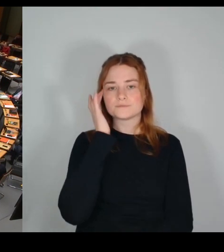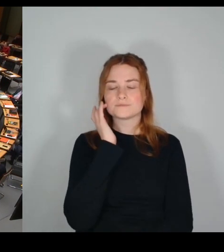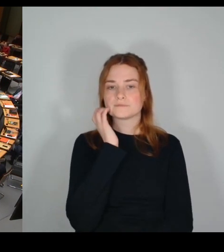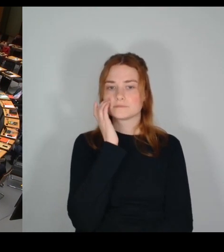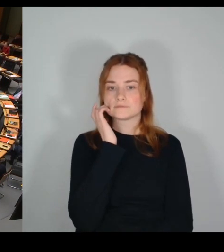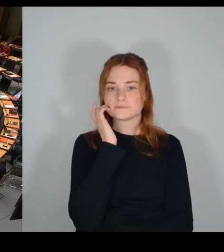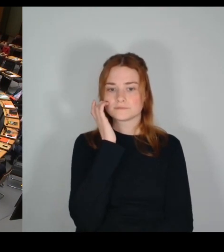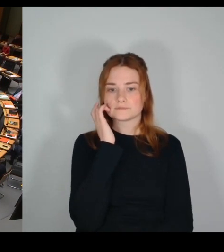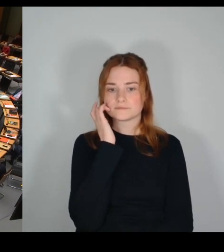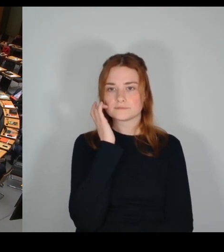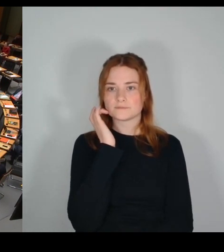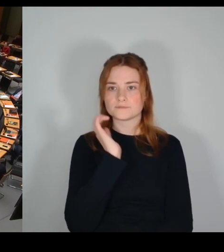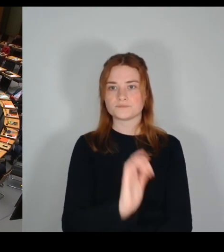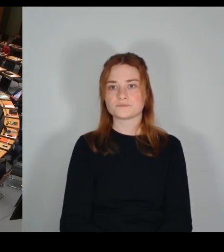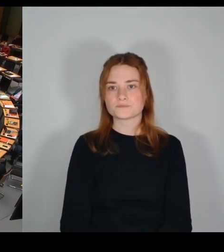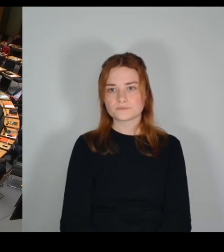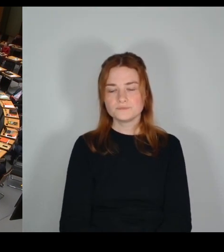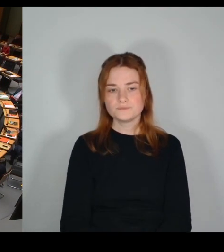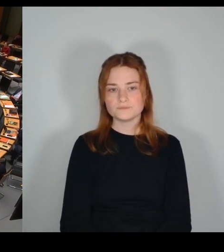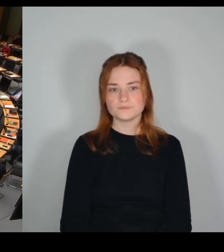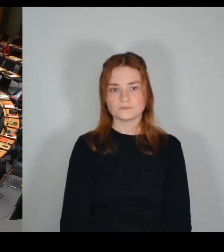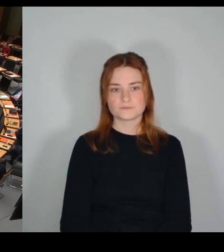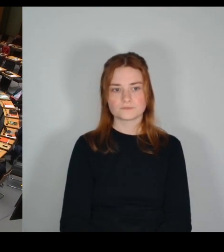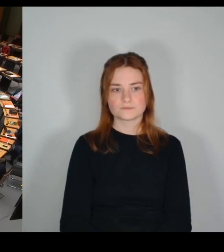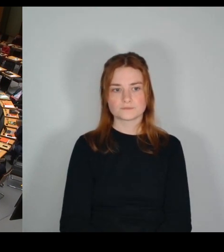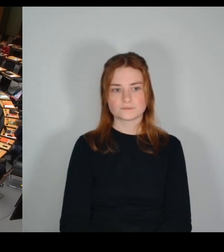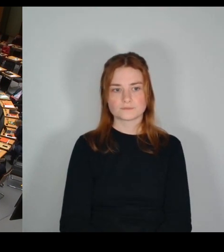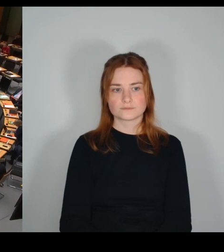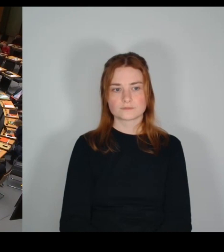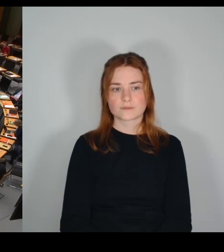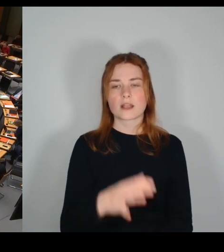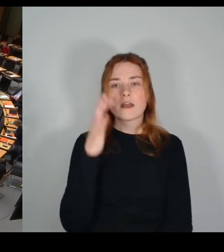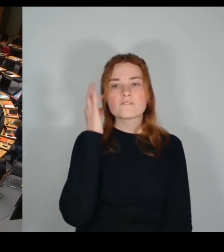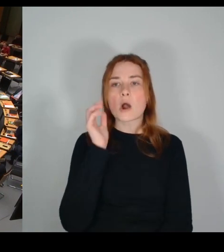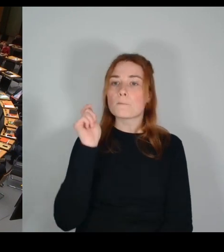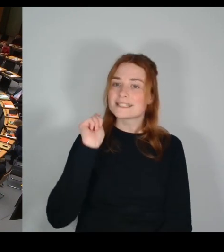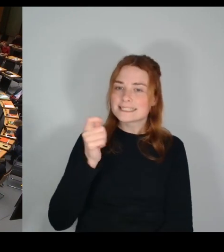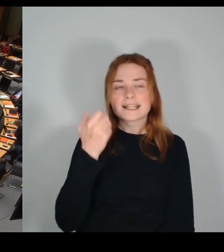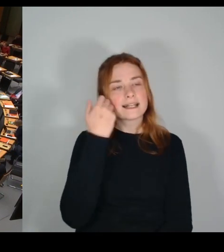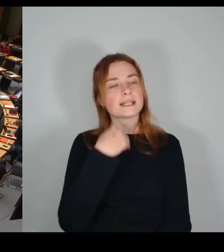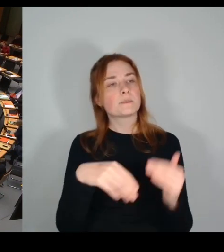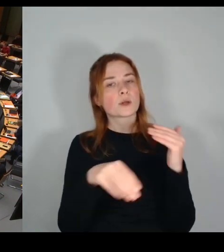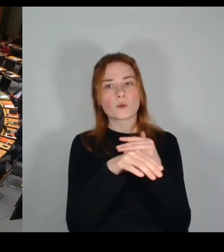Frau Präsidentin! Liebe Kolleginnen und Kollegen! Ich finde, die Union spricht heute bemerkenswerterweise immerzu